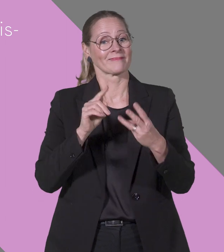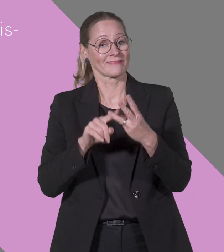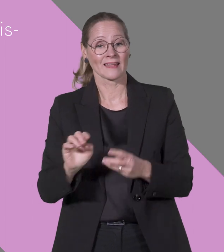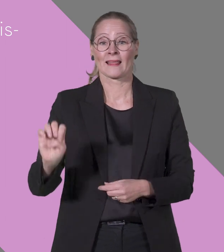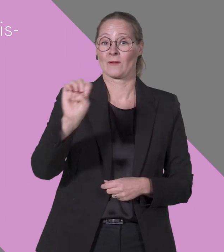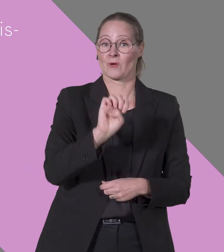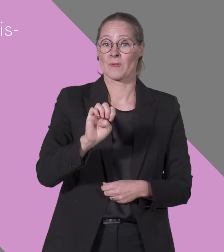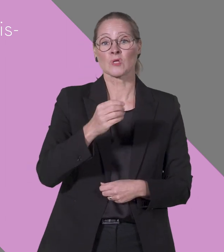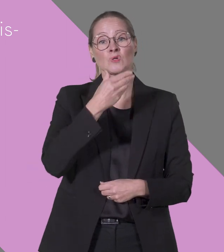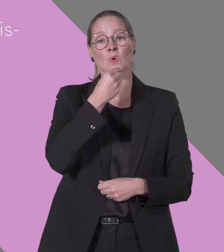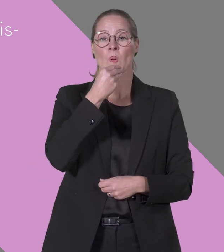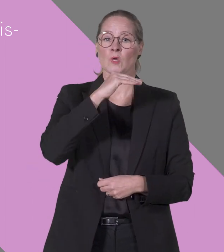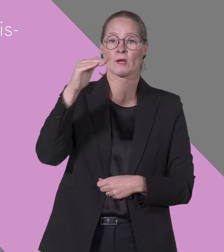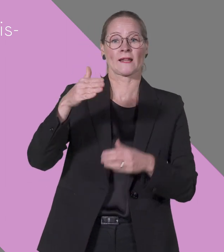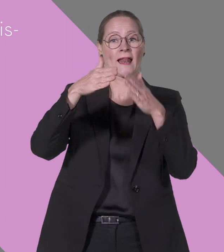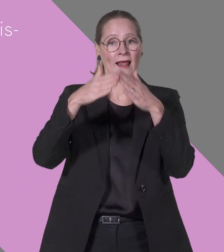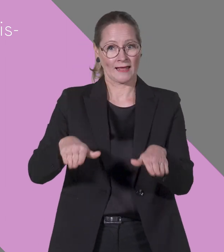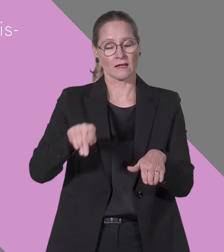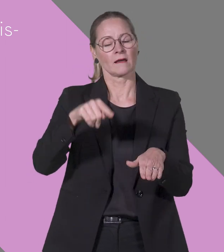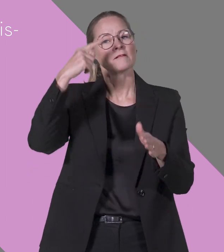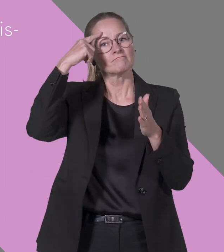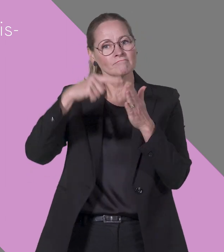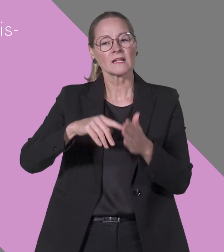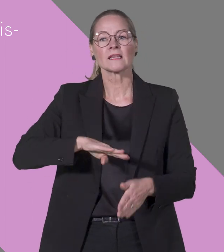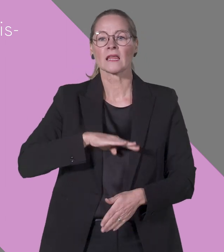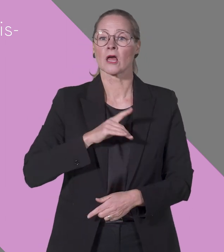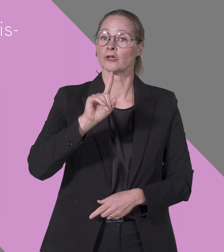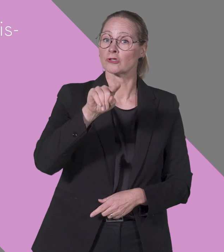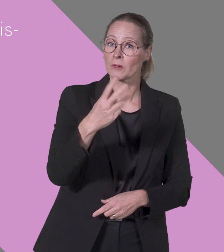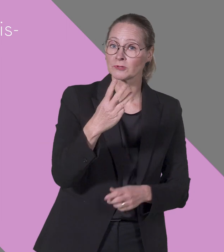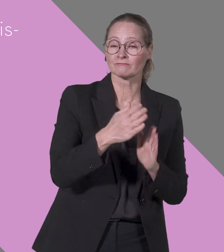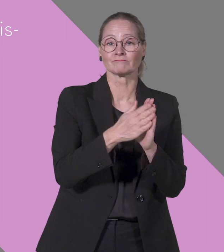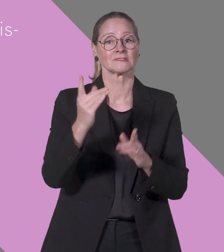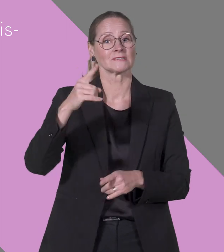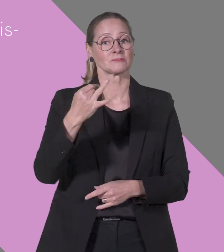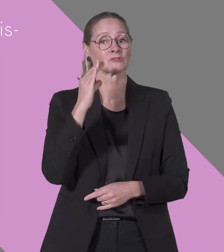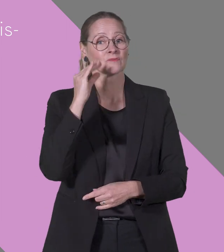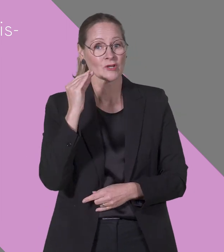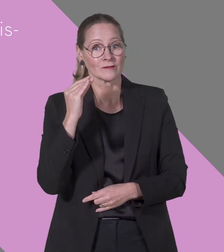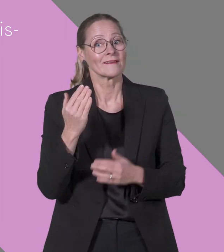Eurooppalainen kuurojen juniorien leiri on tarkoitettu 13−17-vuotiaille, -